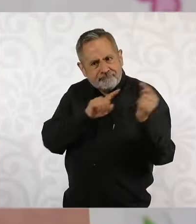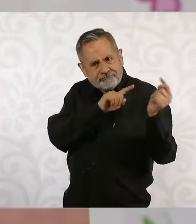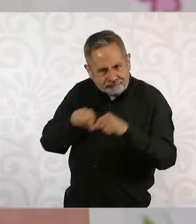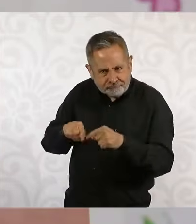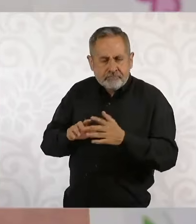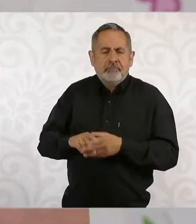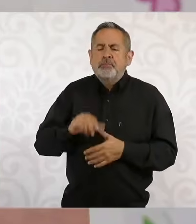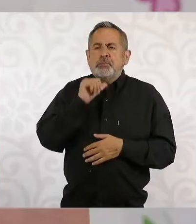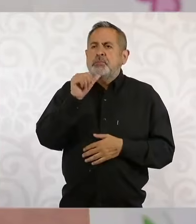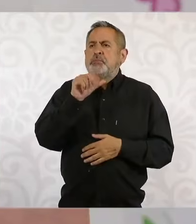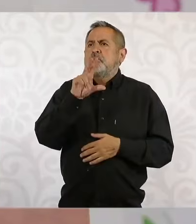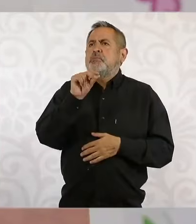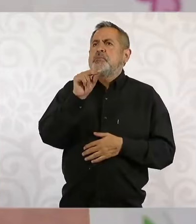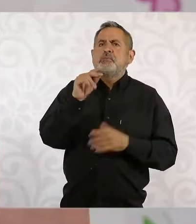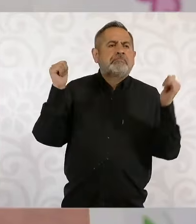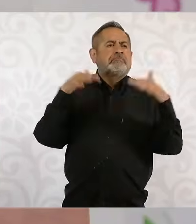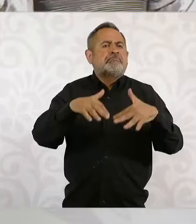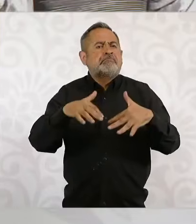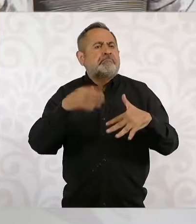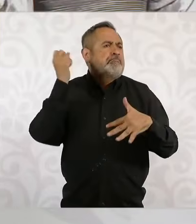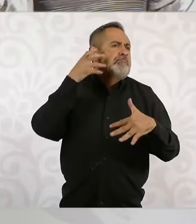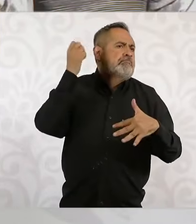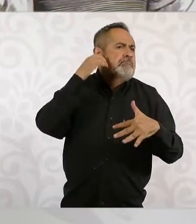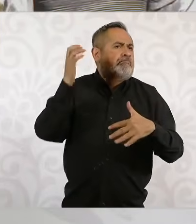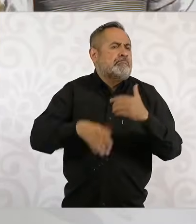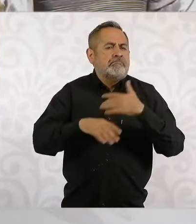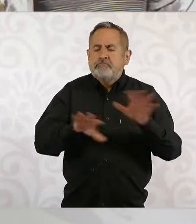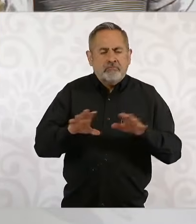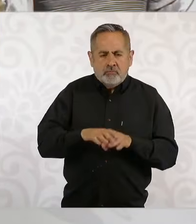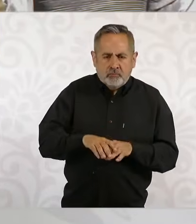convención o vamos a hacer una reunión, sino que sea algo sistemático, que haya una base de datos,